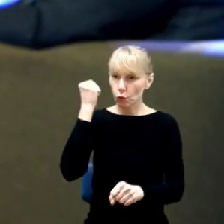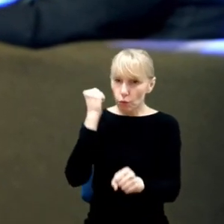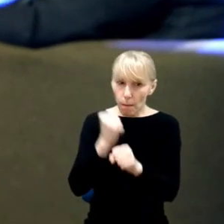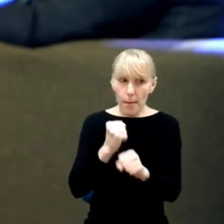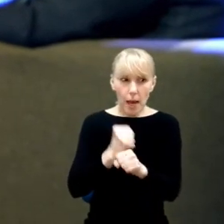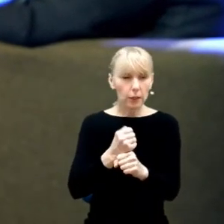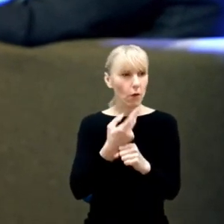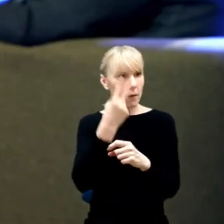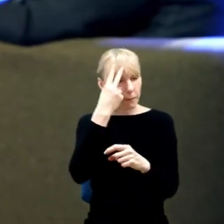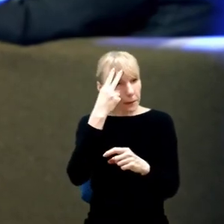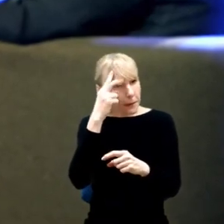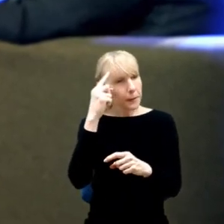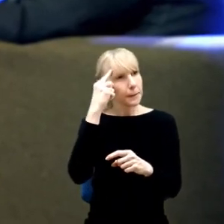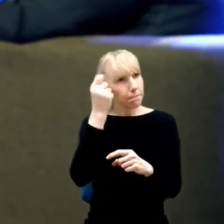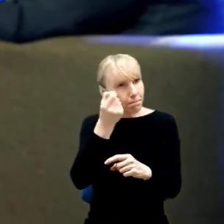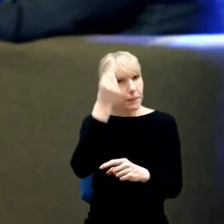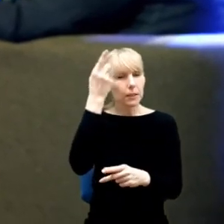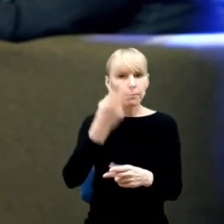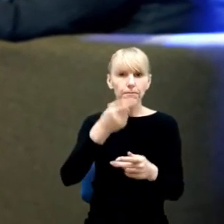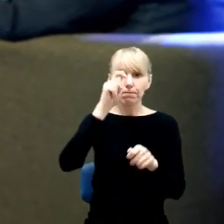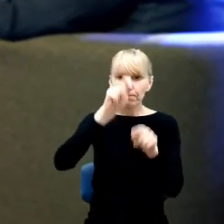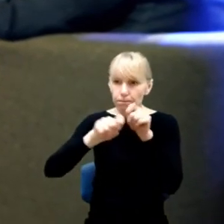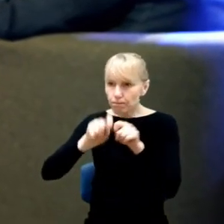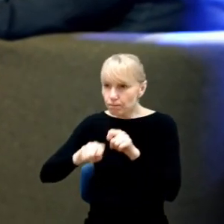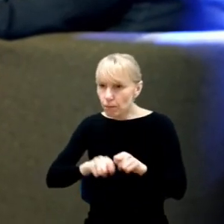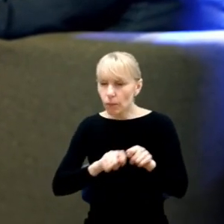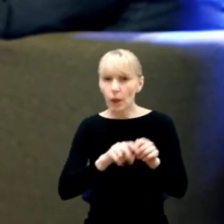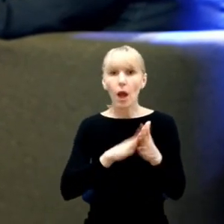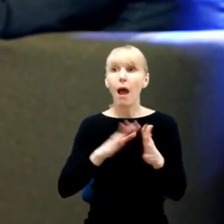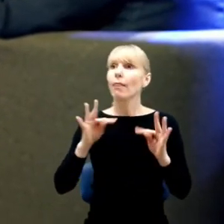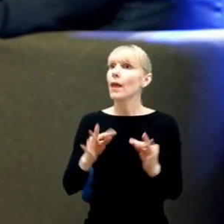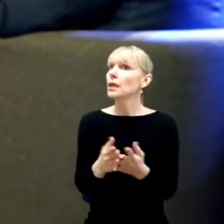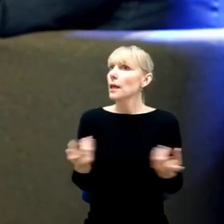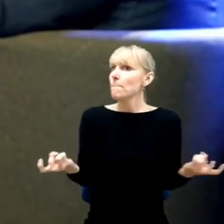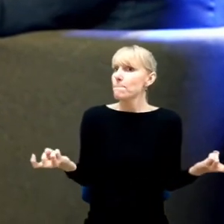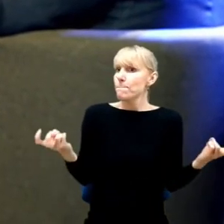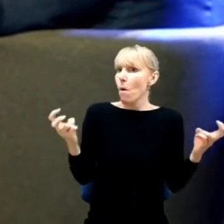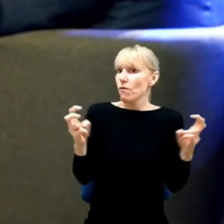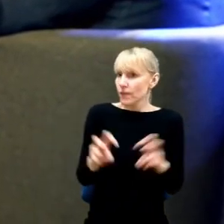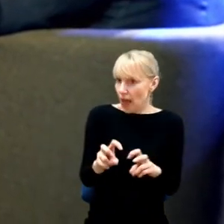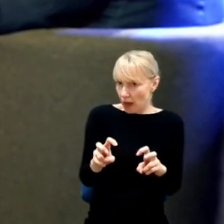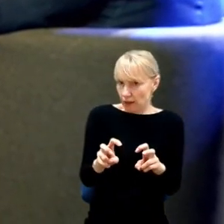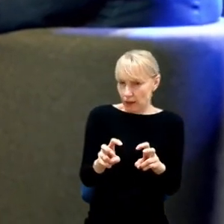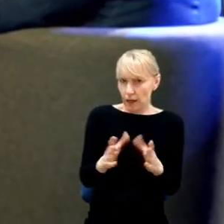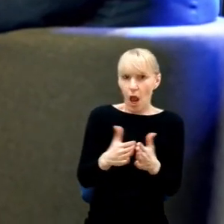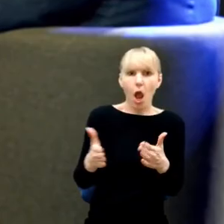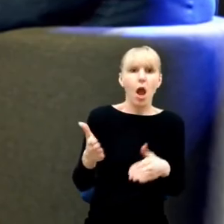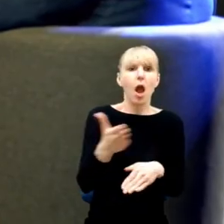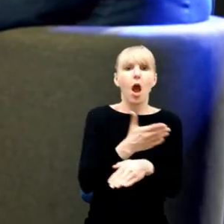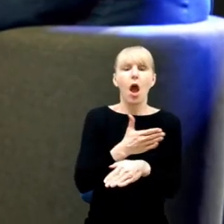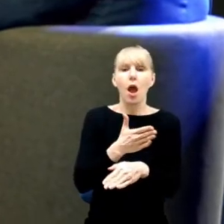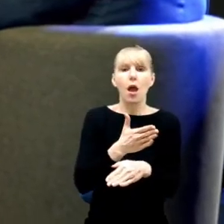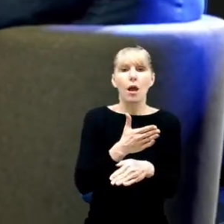Na tym terenie jest powstanie osiedle ośmiu budynków wielorodzinnych.